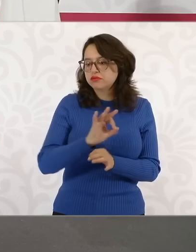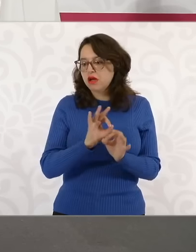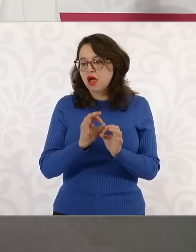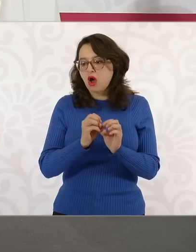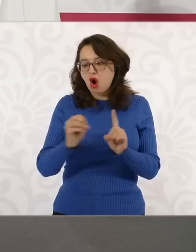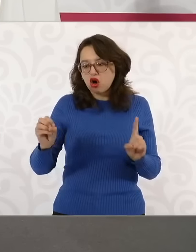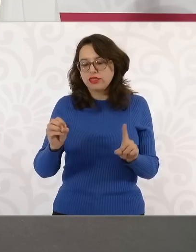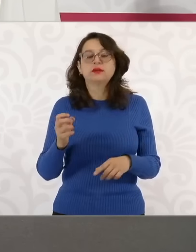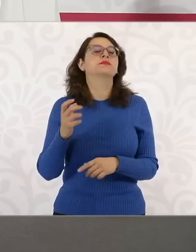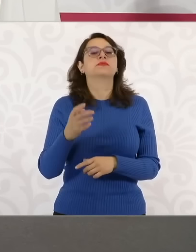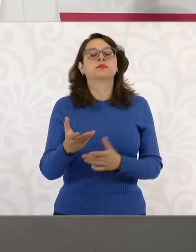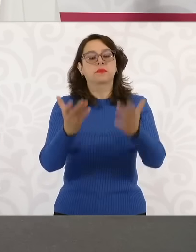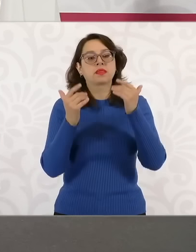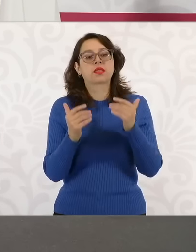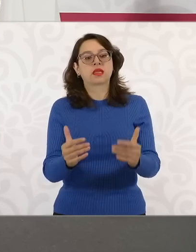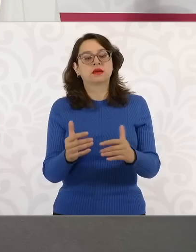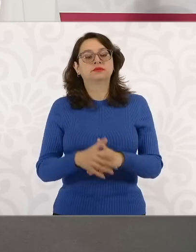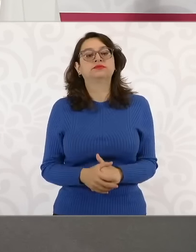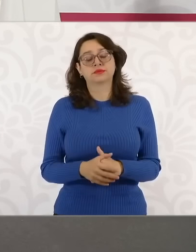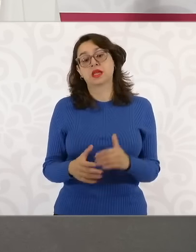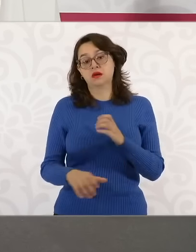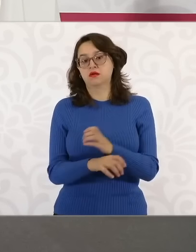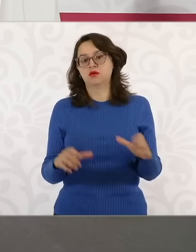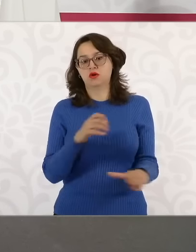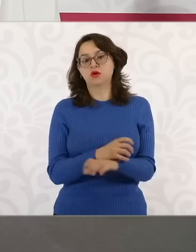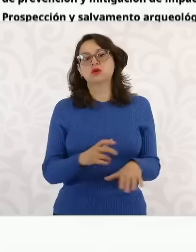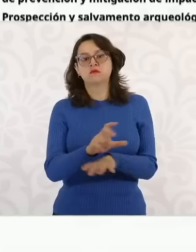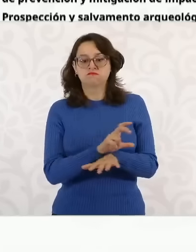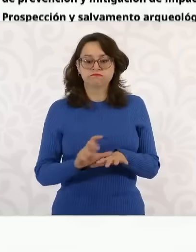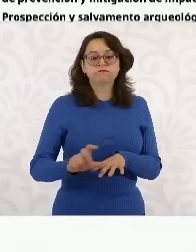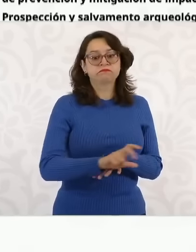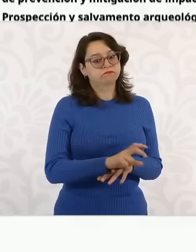infraestructura de carga para el tren malaya. Aquí también ya llevamos velocidad, vamos encarrerados,